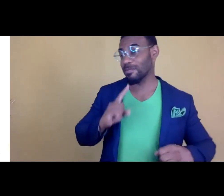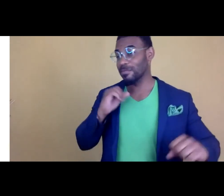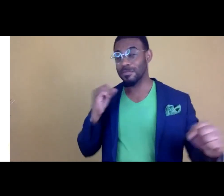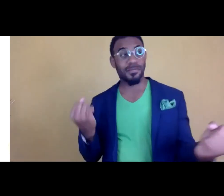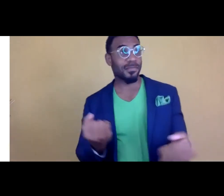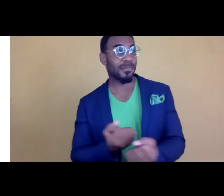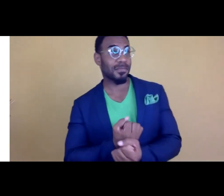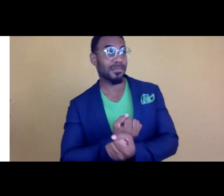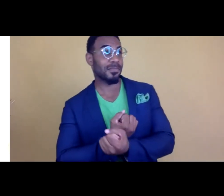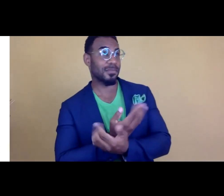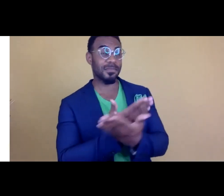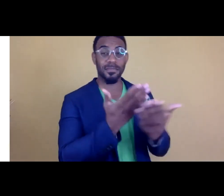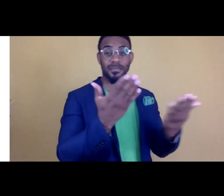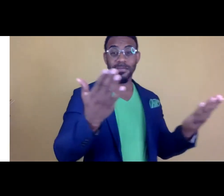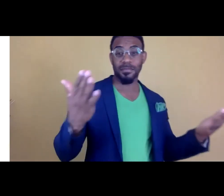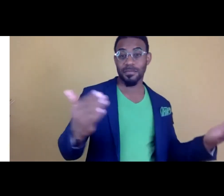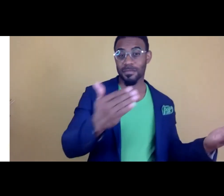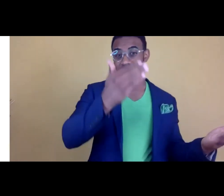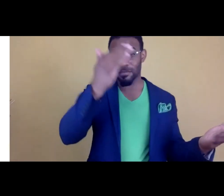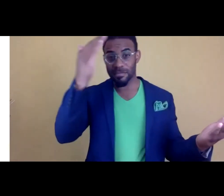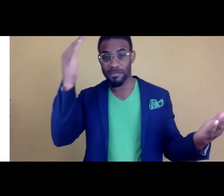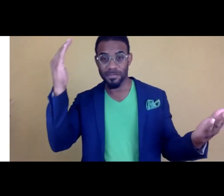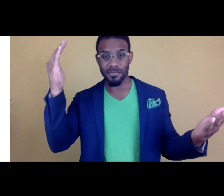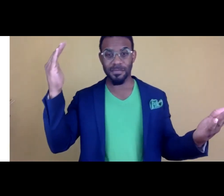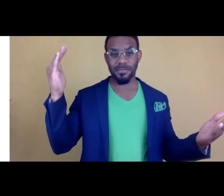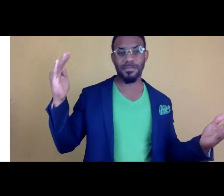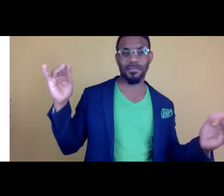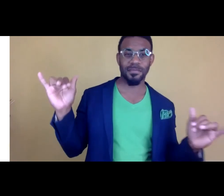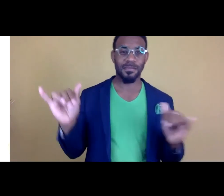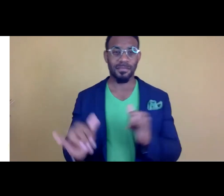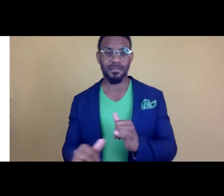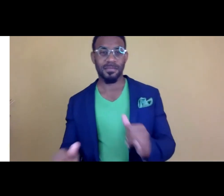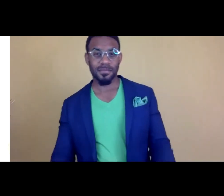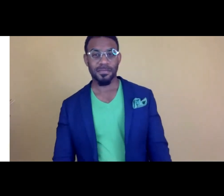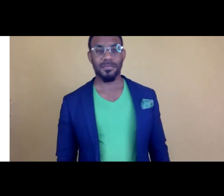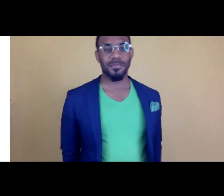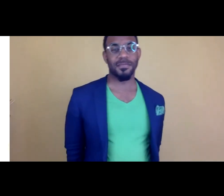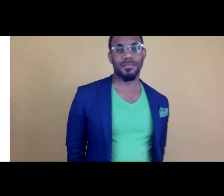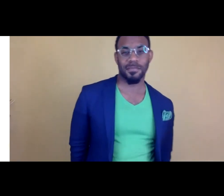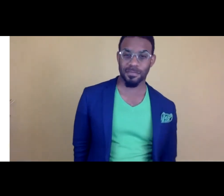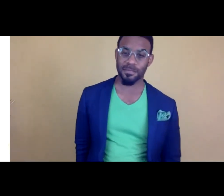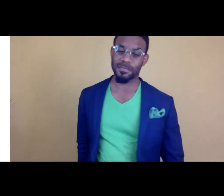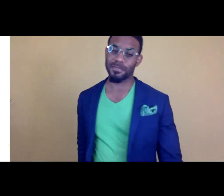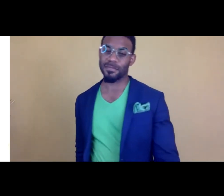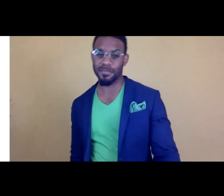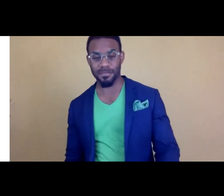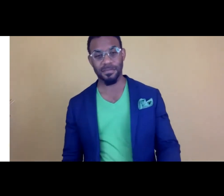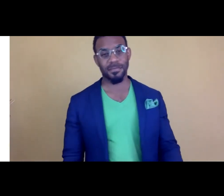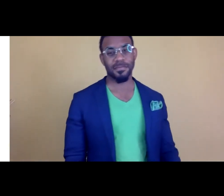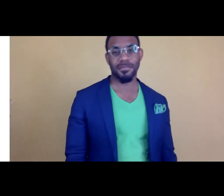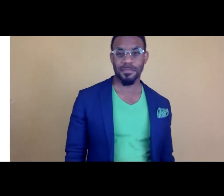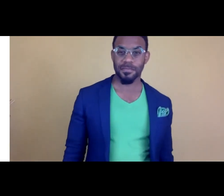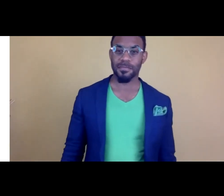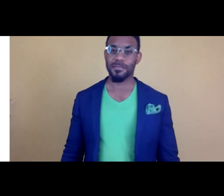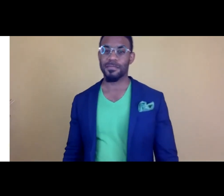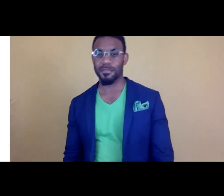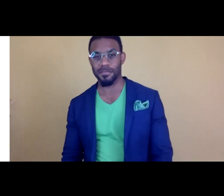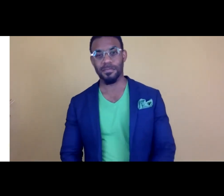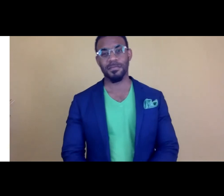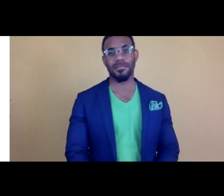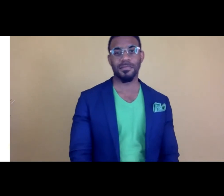Solo me importa amor y allegría.